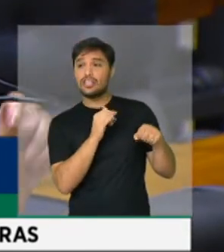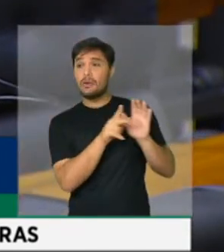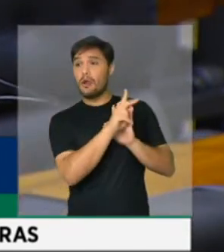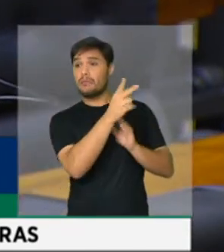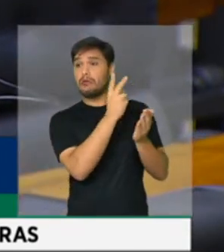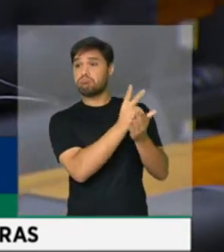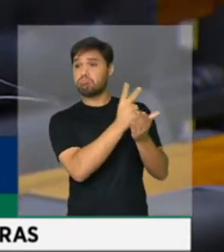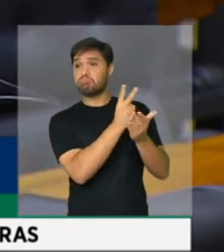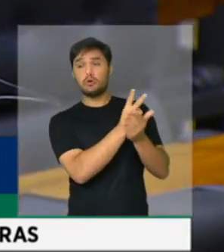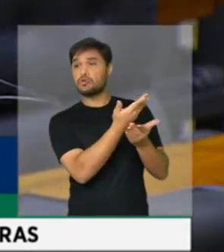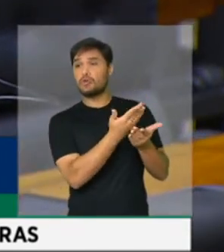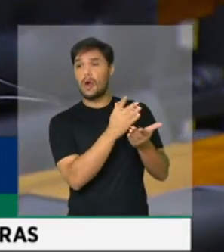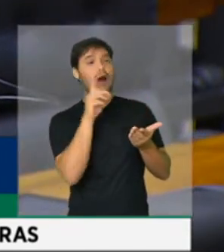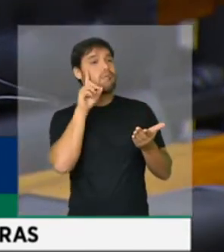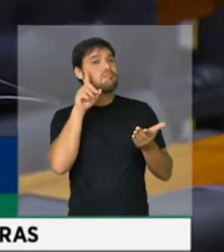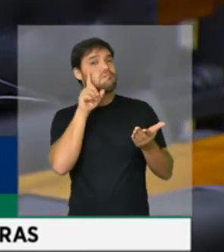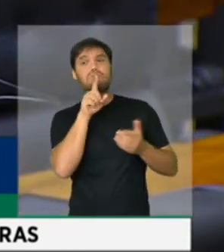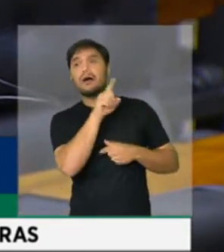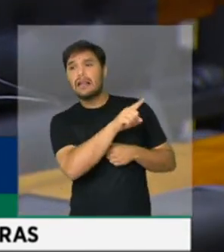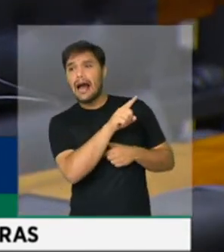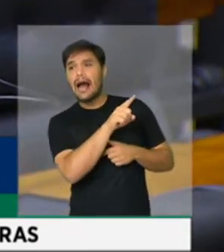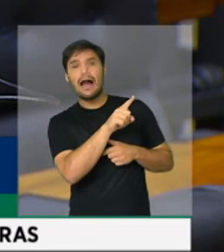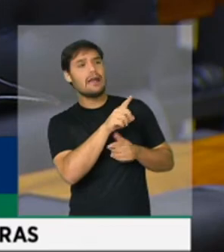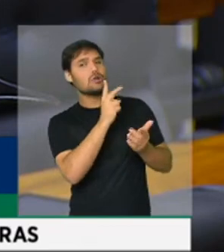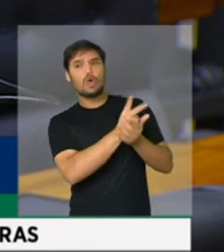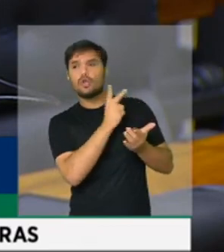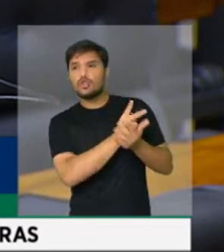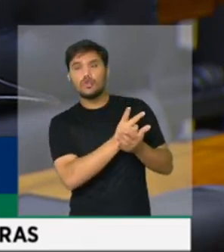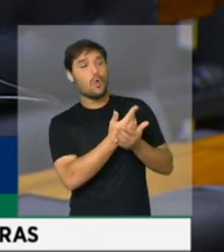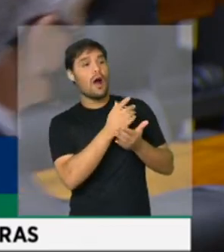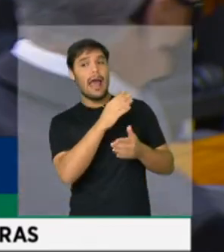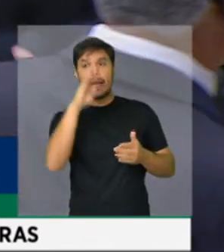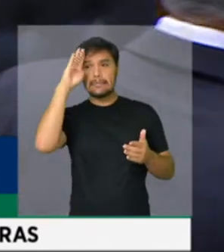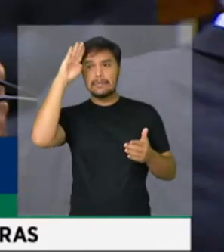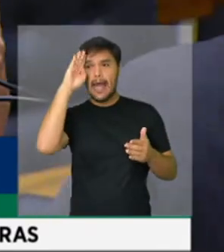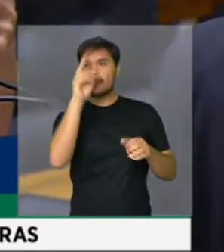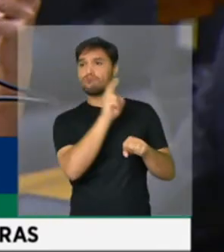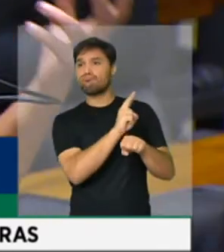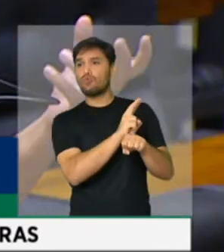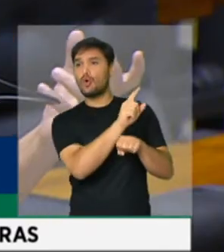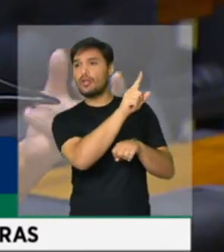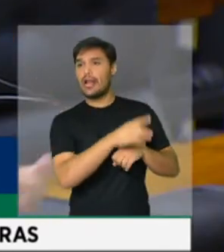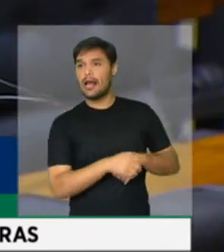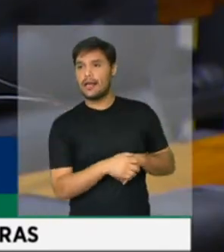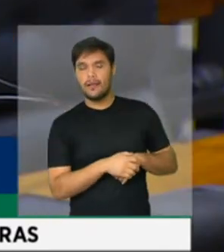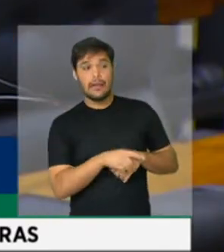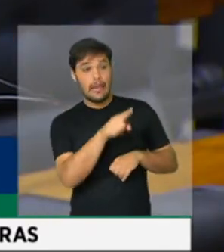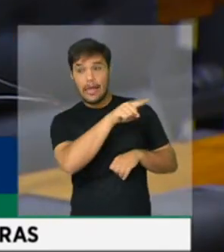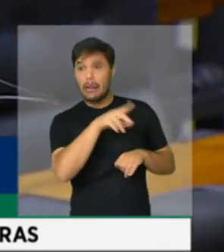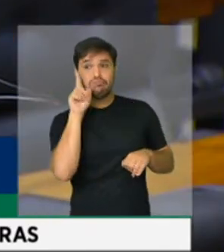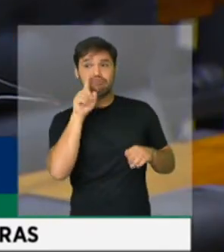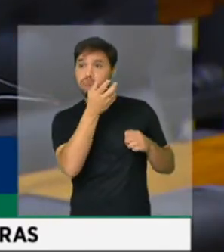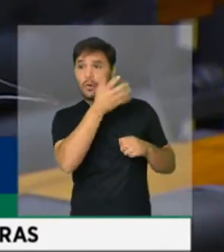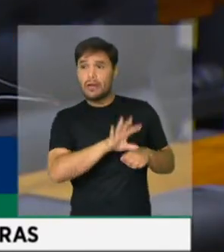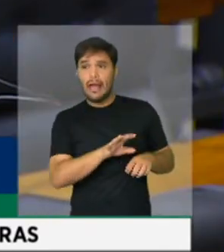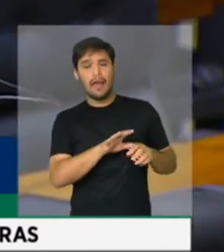SUAS HIDRELÉTRICAS. AS HIDRELÉTRICAS ESTADUNIDENSE EM GRANDE PARTE SÃO PROTEGIDAS PELO EXÉRCITO E QUE SE QUEREM ENTREGAR PARA